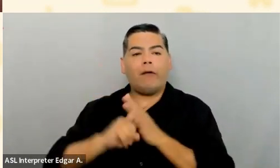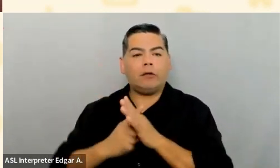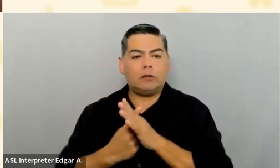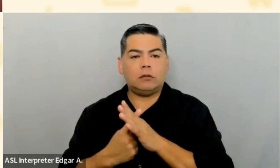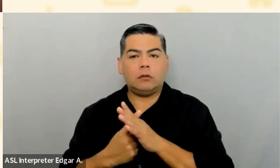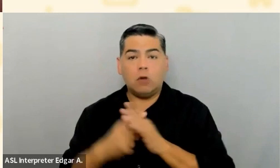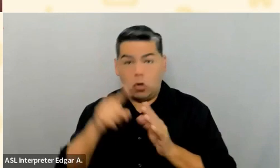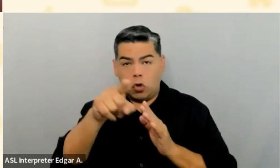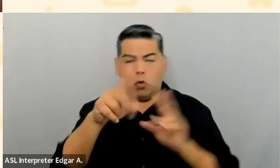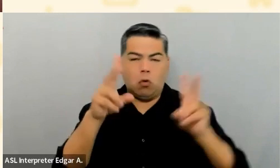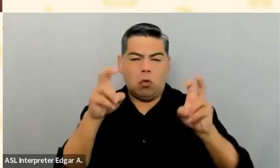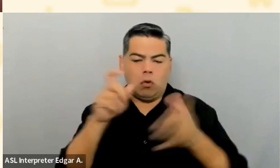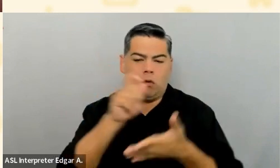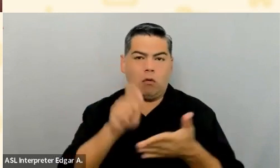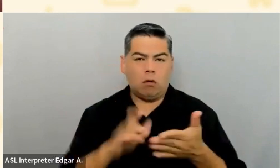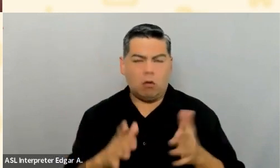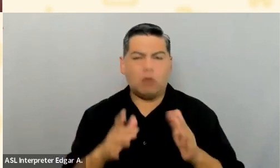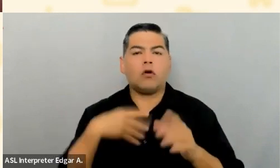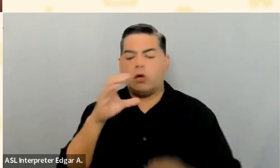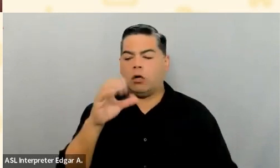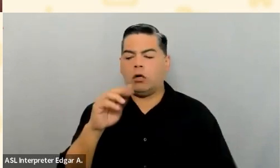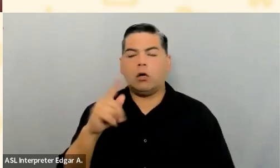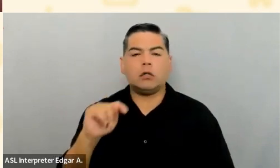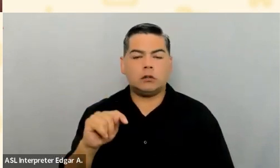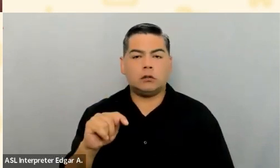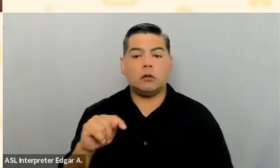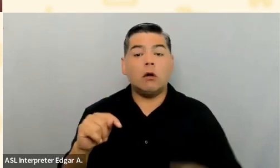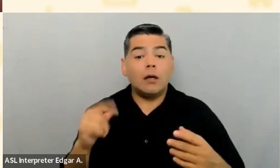Si no lo eres, es posible que ATAG no sea tan relevante para tí.